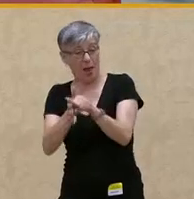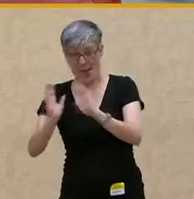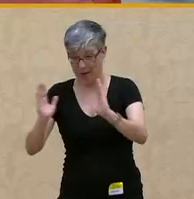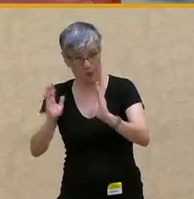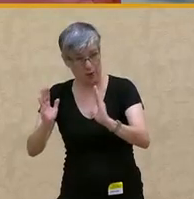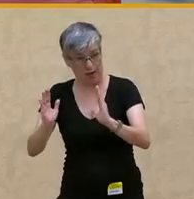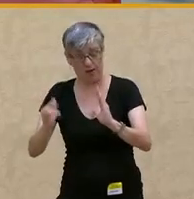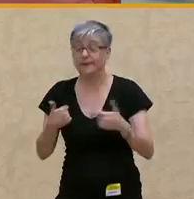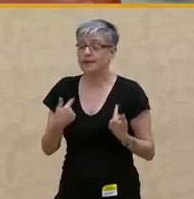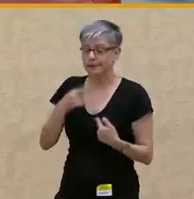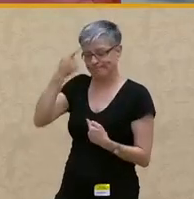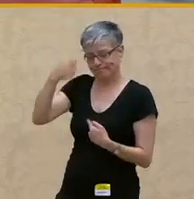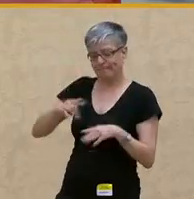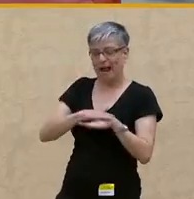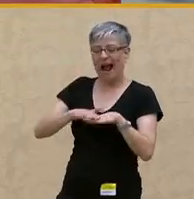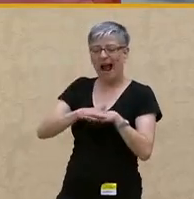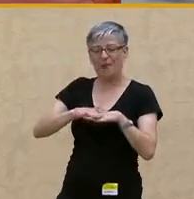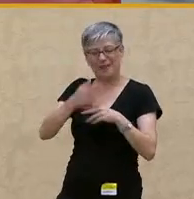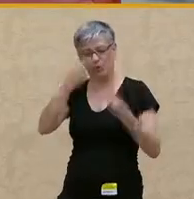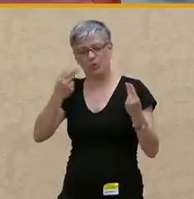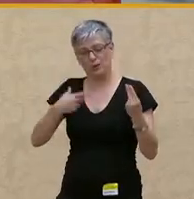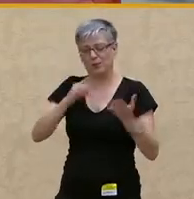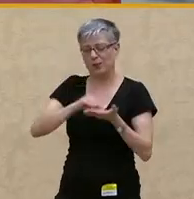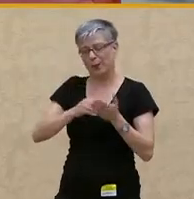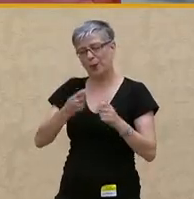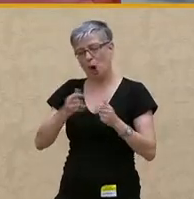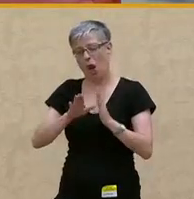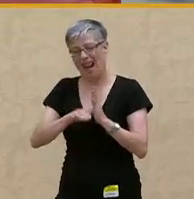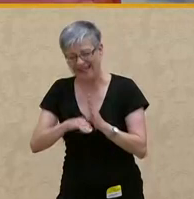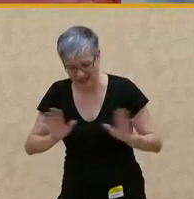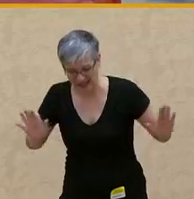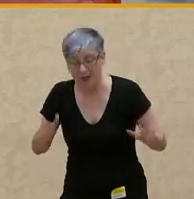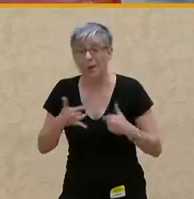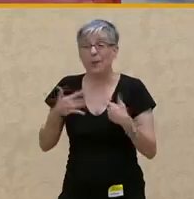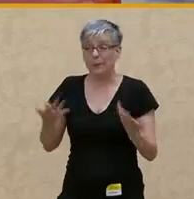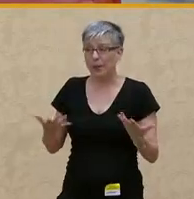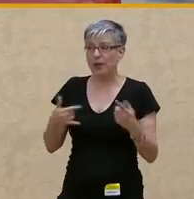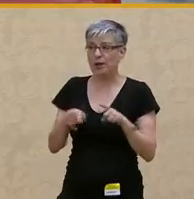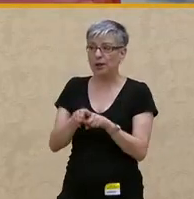lentas y no van todo lo rápido que nos gustaría, que tendría que ser. Pero precisamente la función